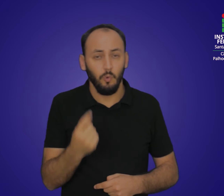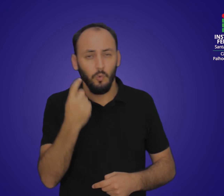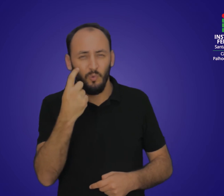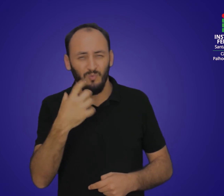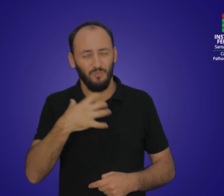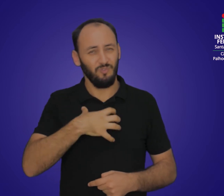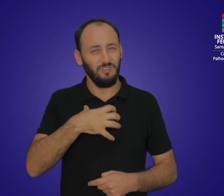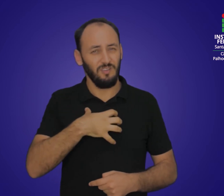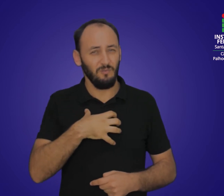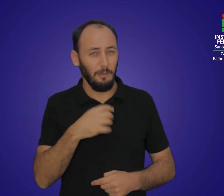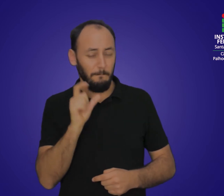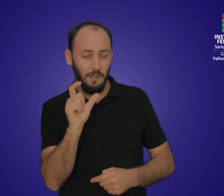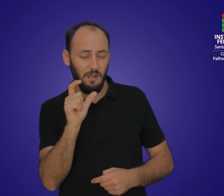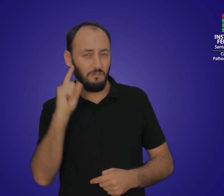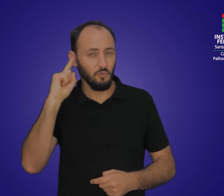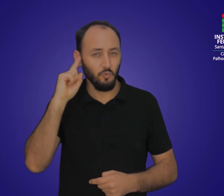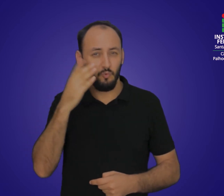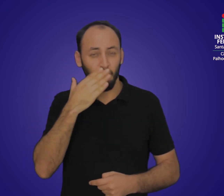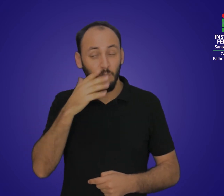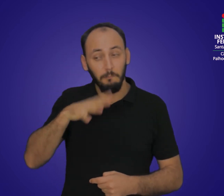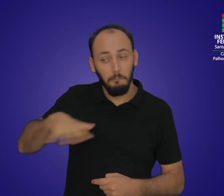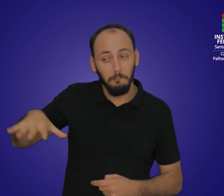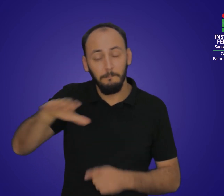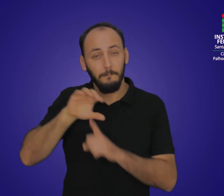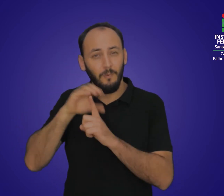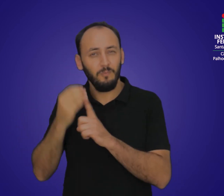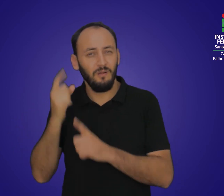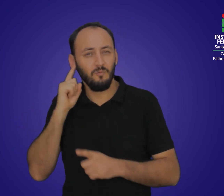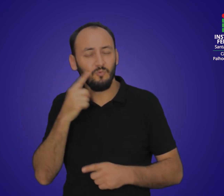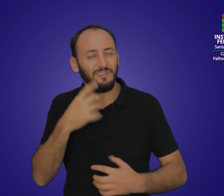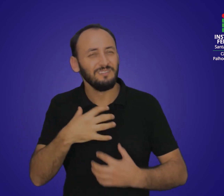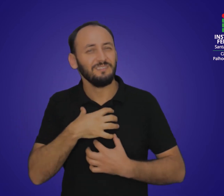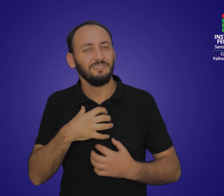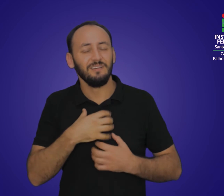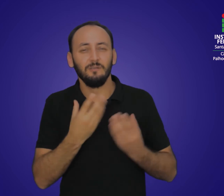Muitos da comunidade surda não se sentem bem com a expressão surdo-mudo,